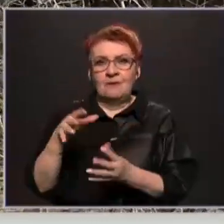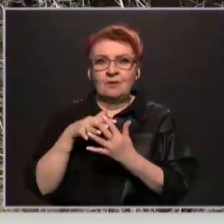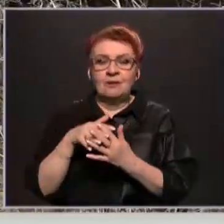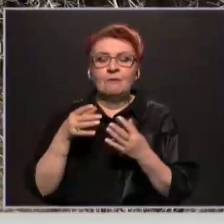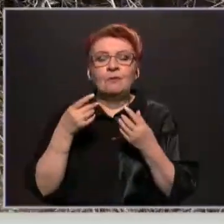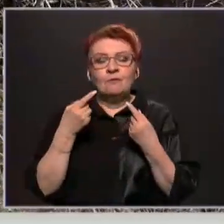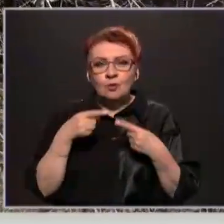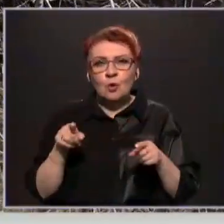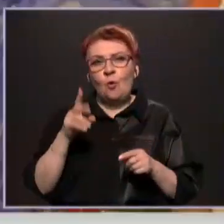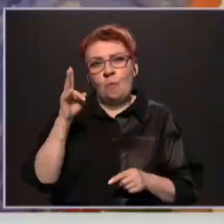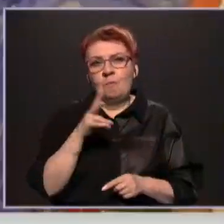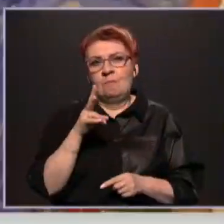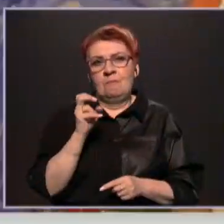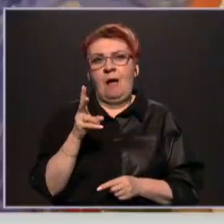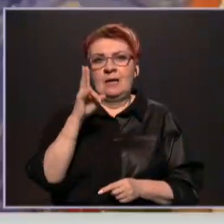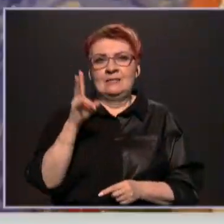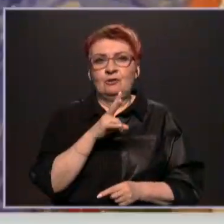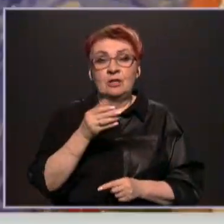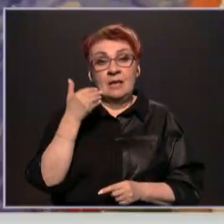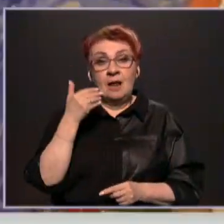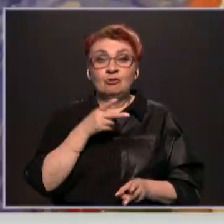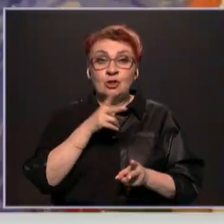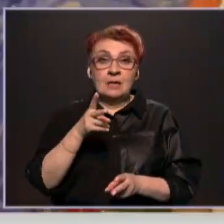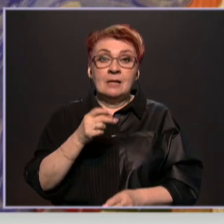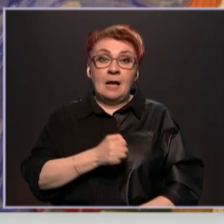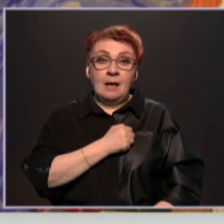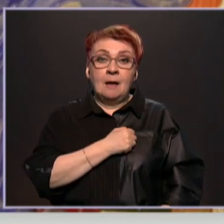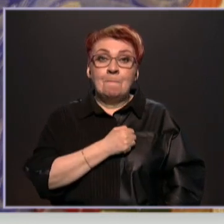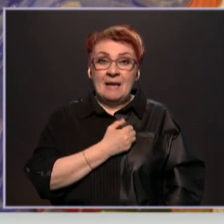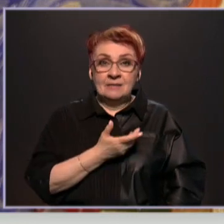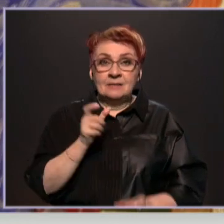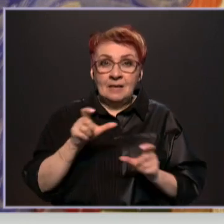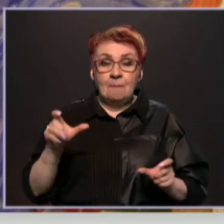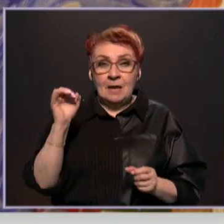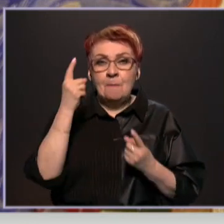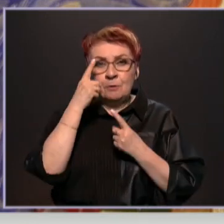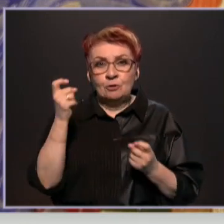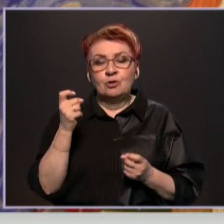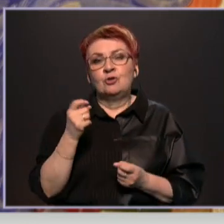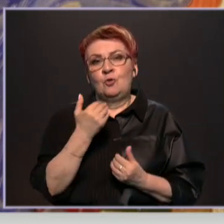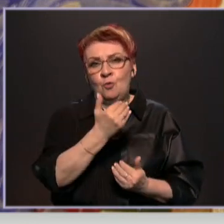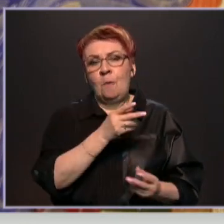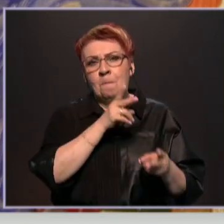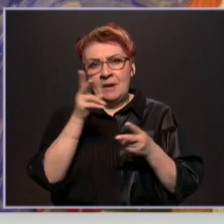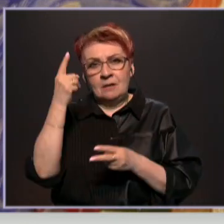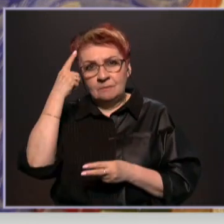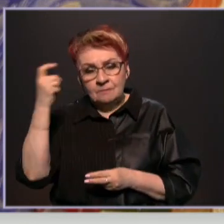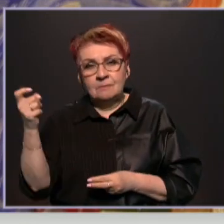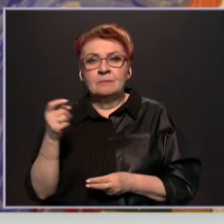качестве если раньше когда ты ехал к бойцам и предупреждал что ты приедешь спрашивал что вам